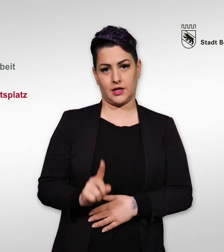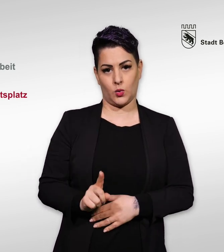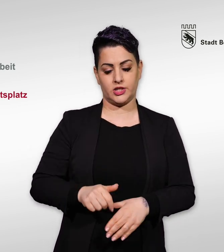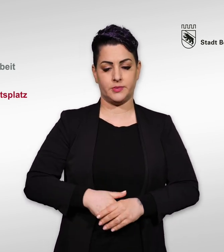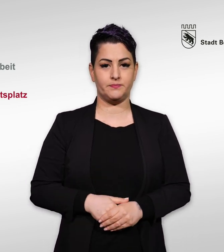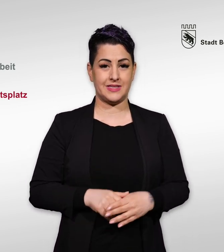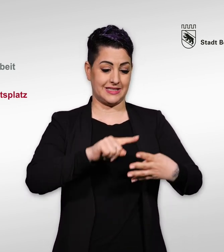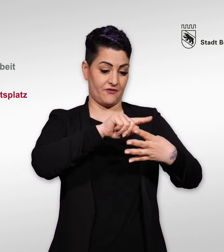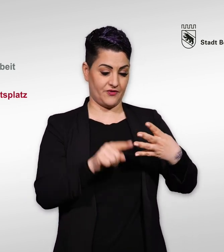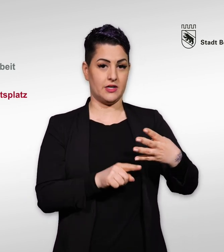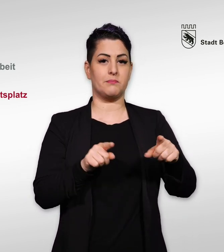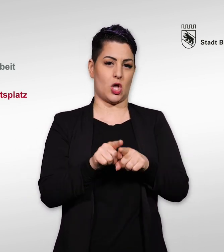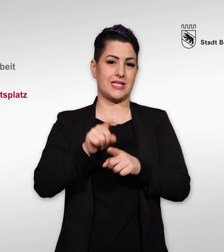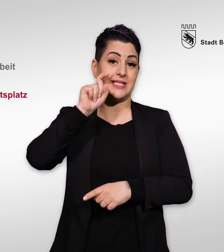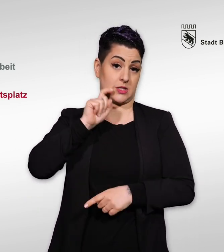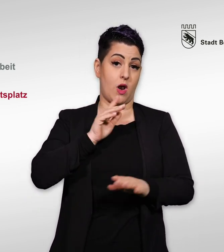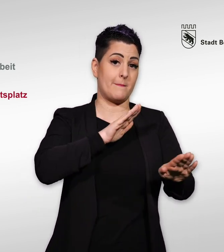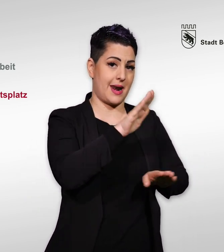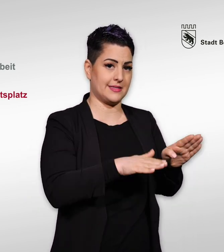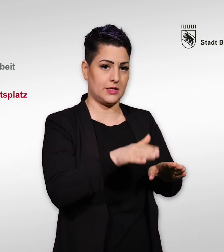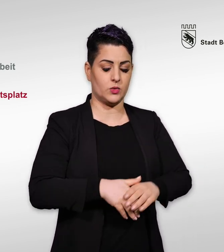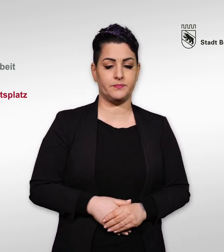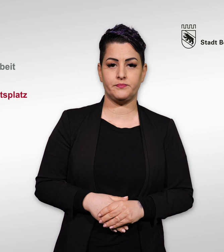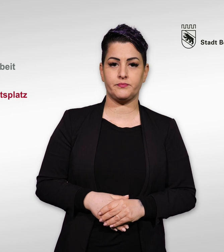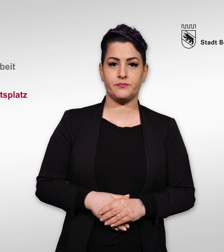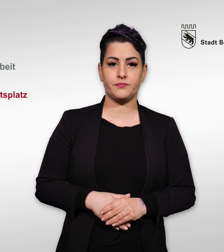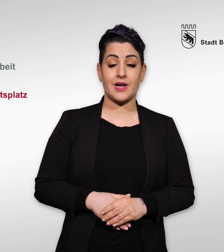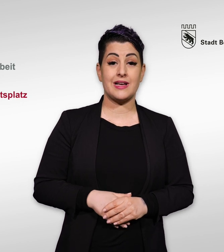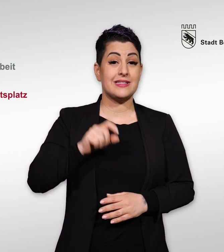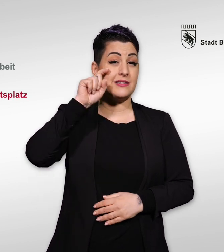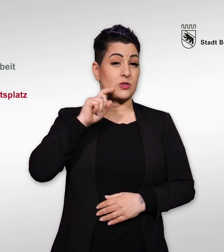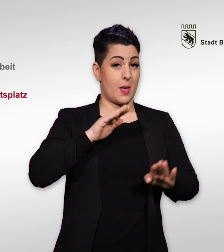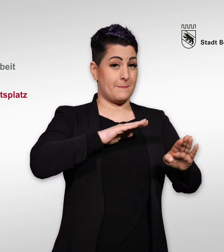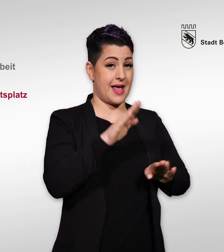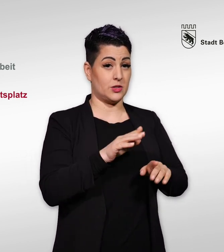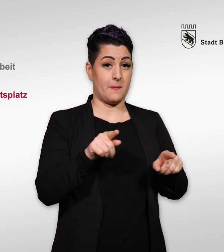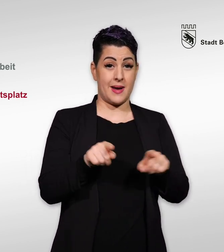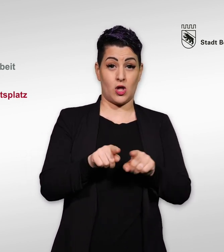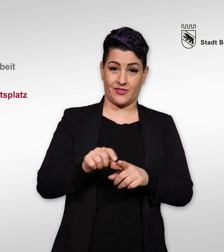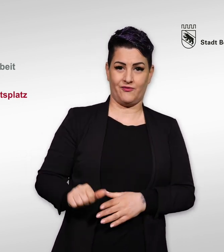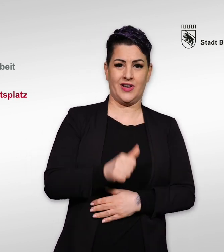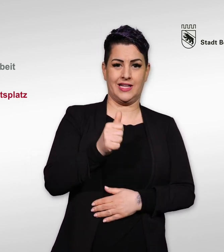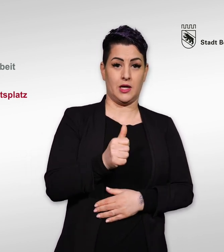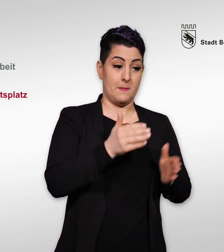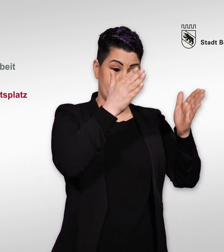oder sexuellem Bezug (auch elektronisch) Bei sexueller Belästigung ist ausschlaggebend,